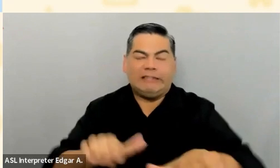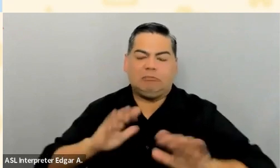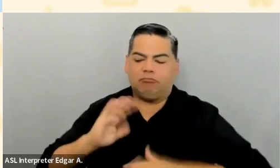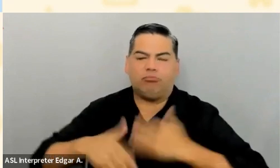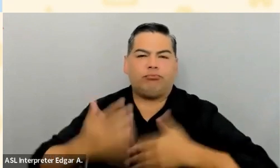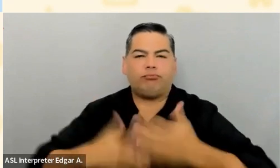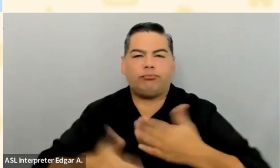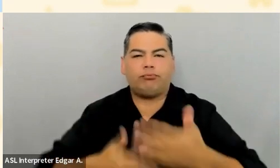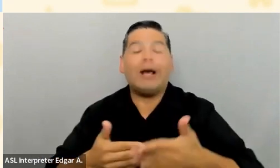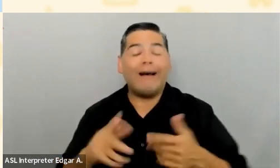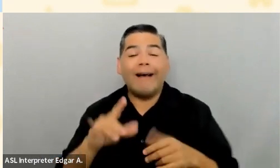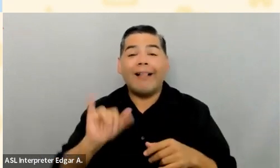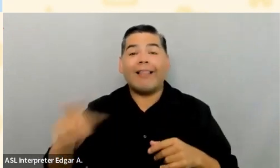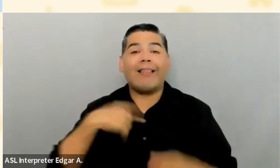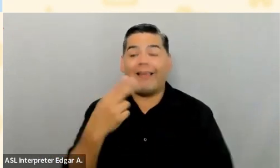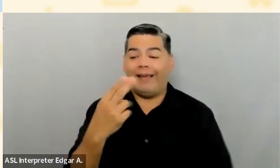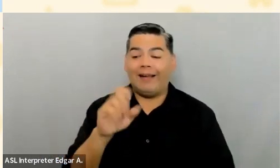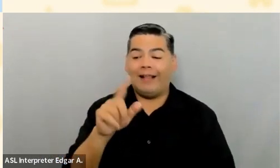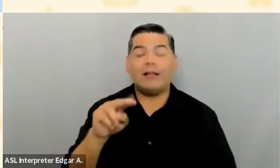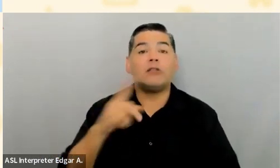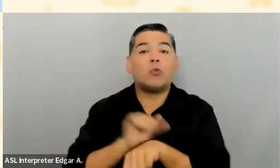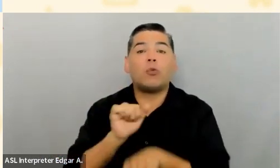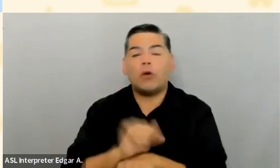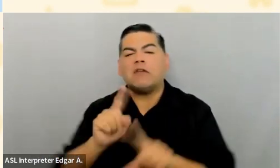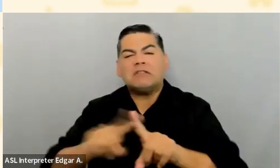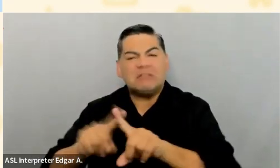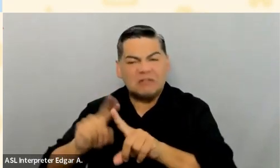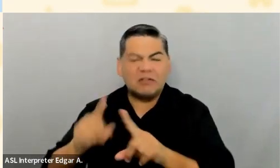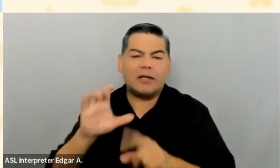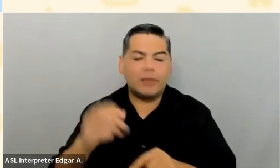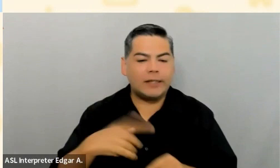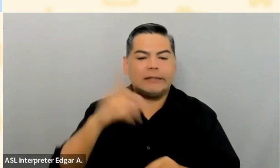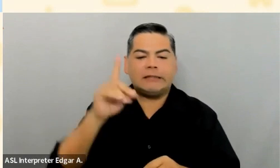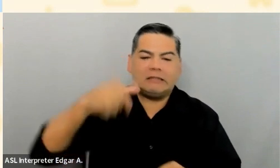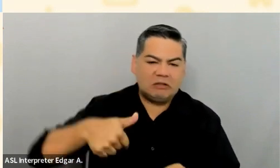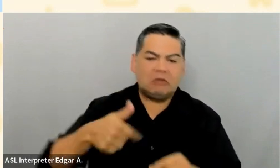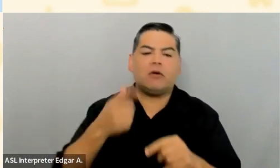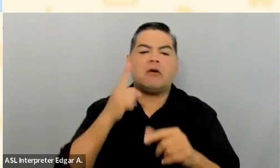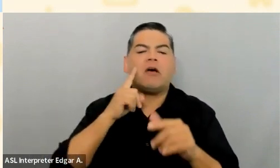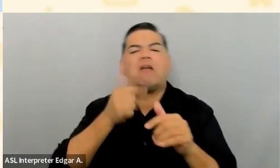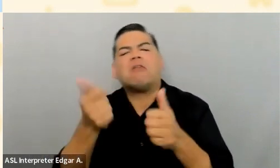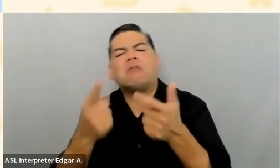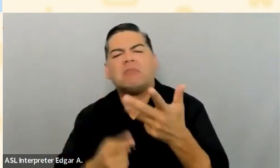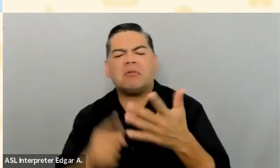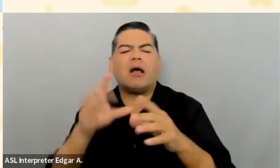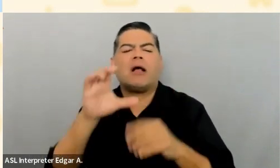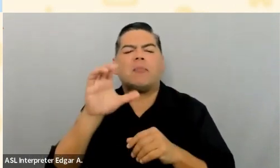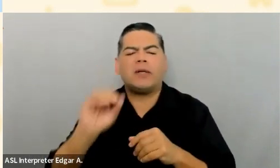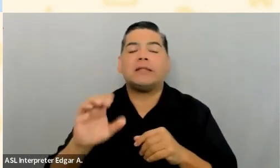Helen ha trabajado con múltiples empresas, desde Deque, AbilityNet, Tenen, sólo por nombrar algunas, dejando un impacto duradero